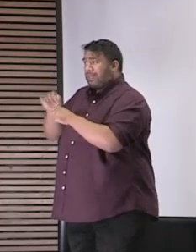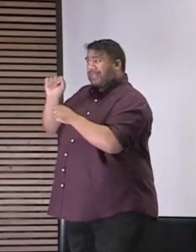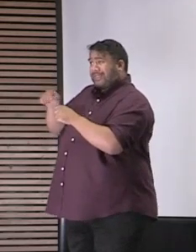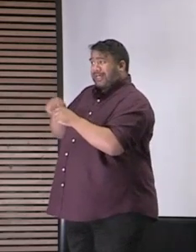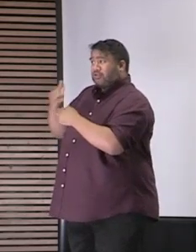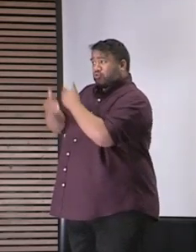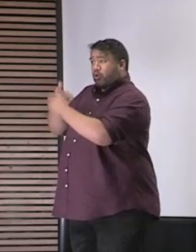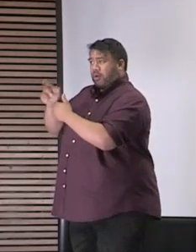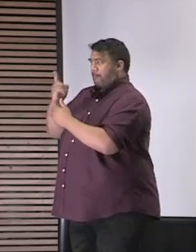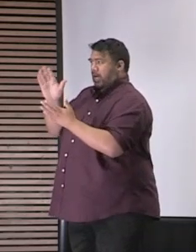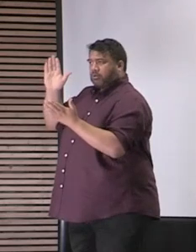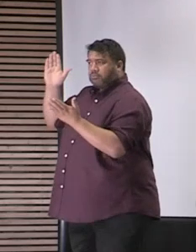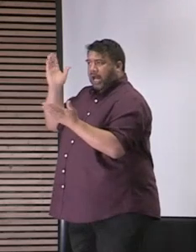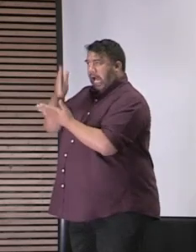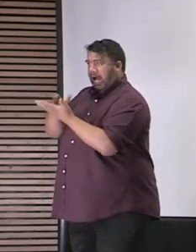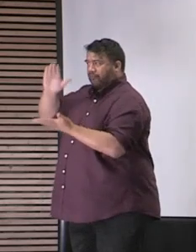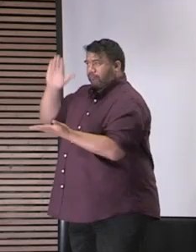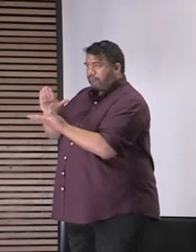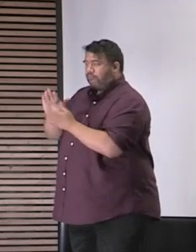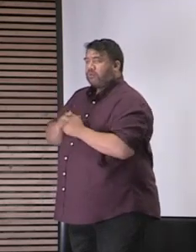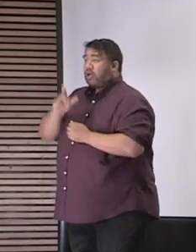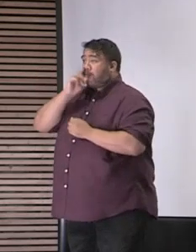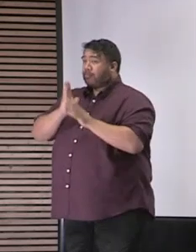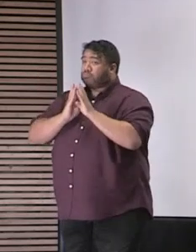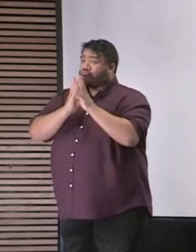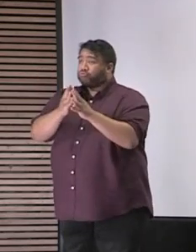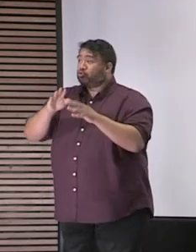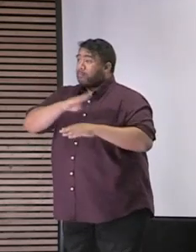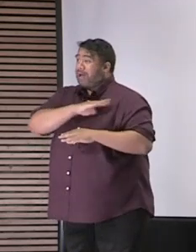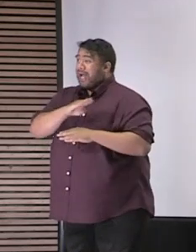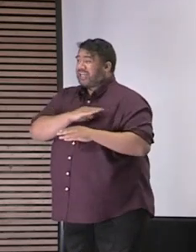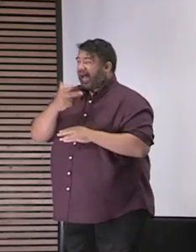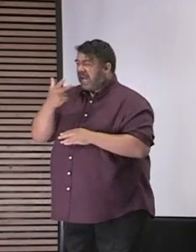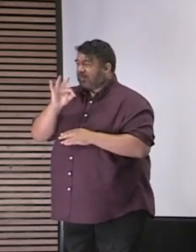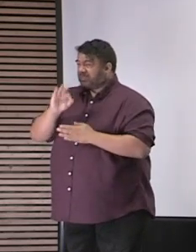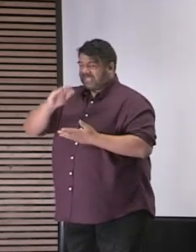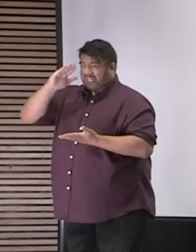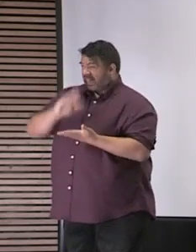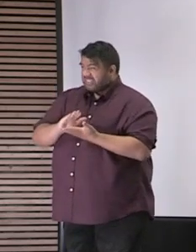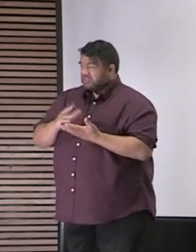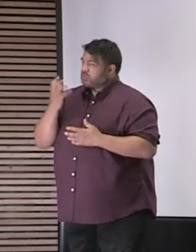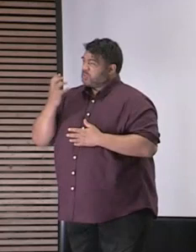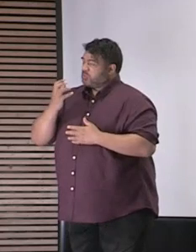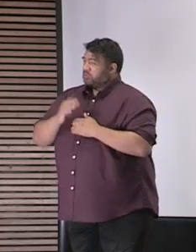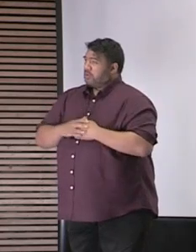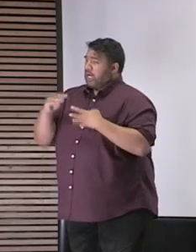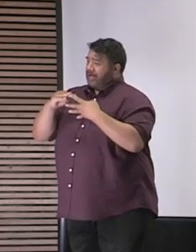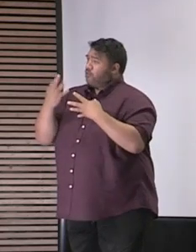venta minorista y recreación del 91%. Incluso las visitas al supermercado y la granja dicen,